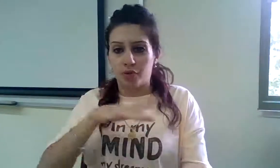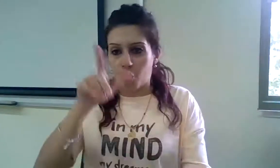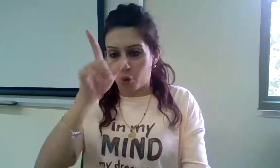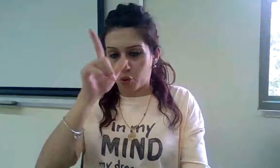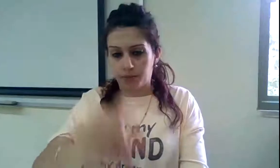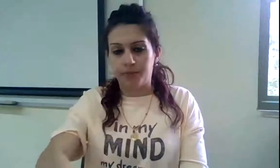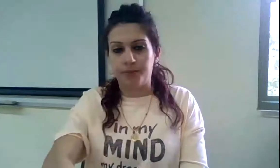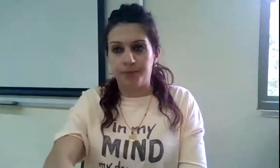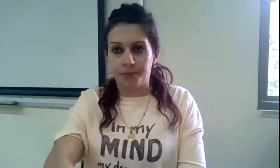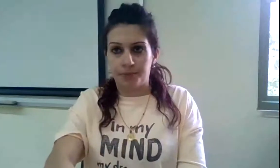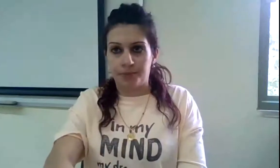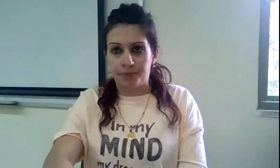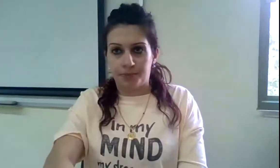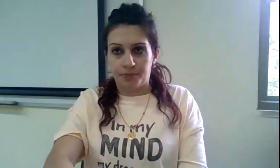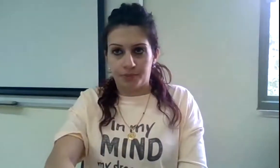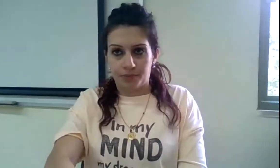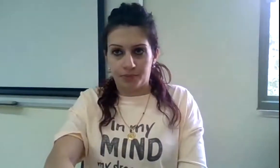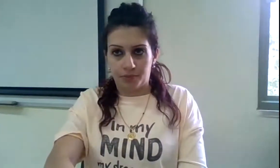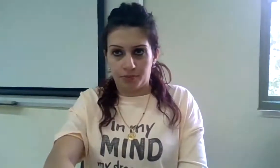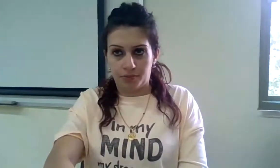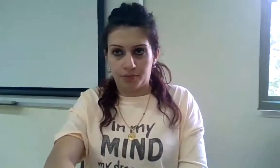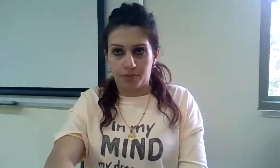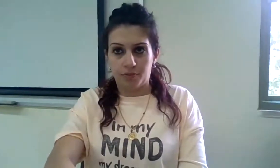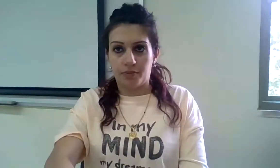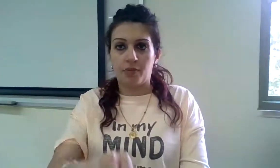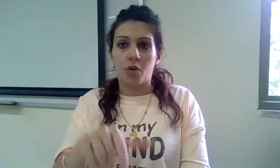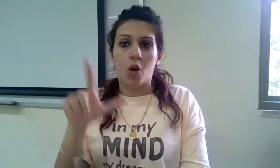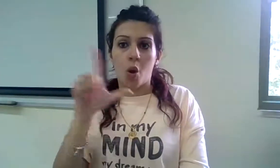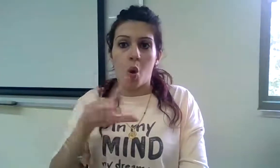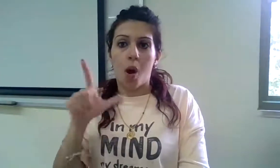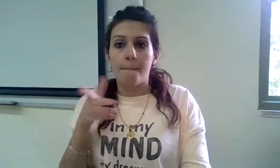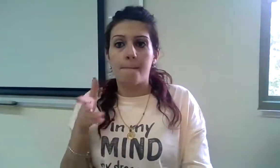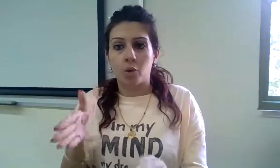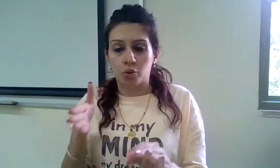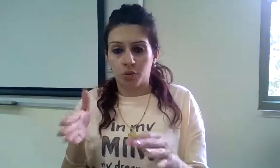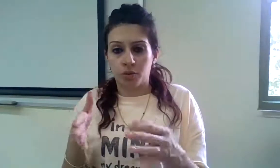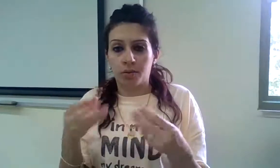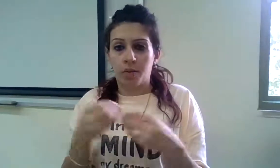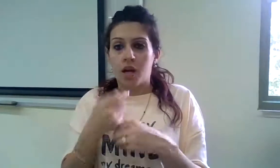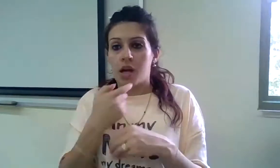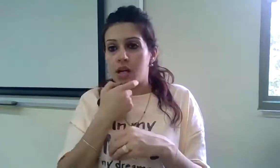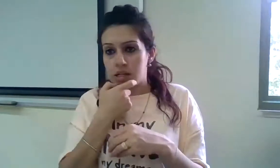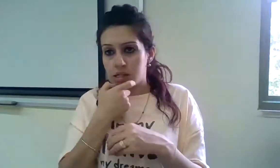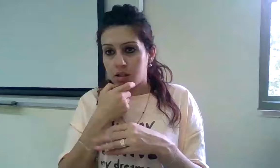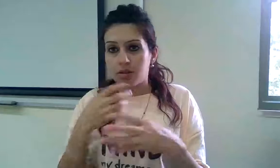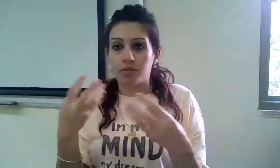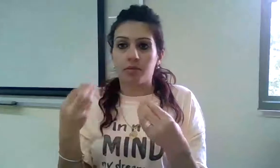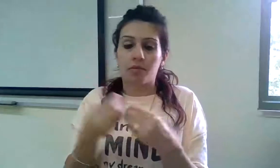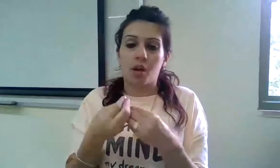ستكون لغة المؤتمر هي اللغة الإنكليزية وكذلك أيضا لغة العروض التقديمية